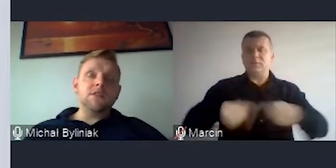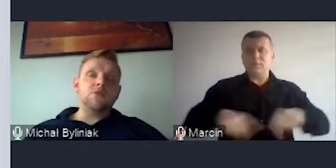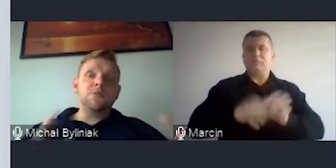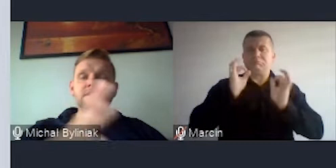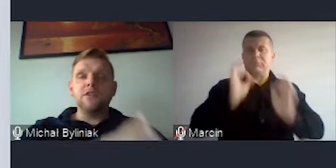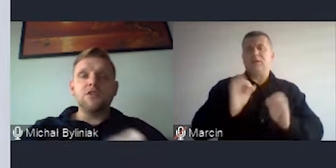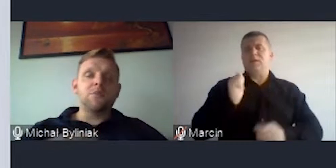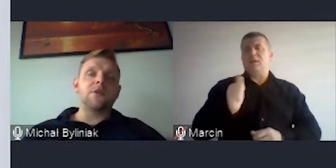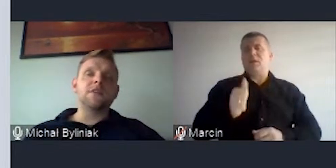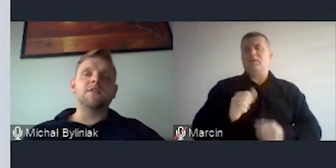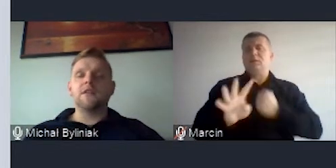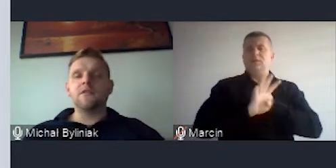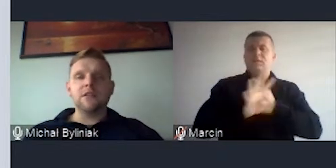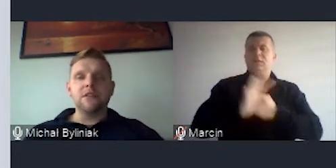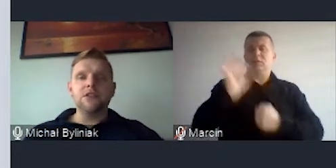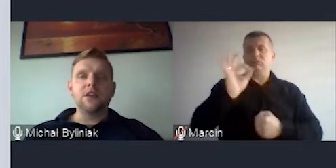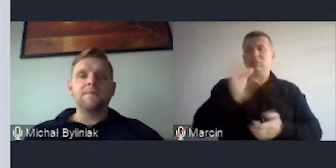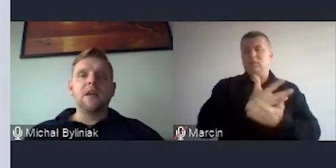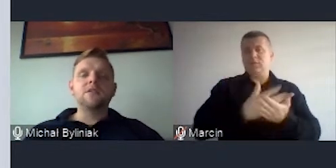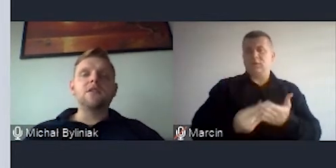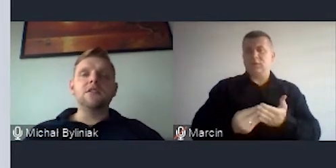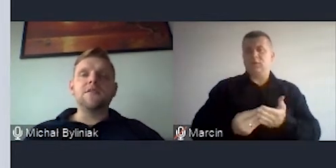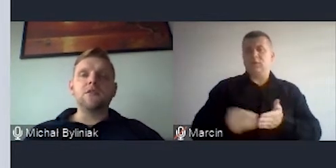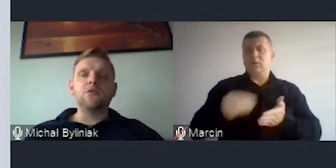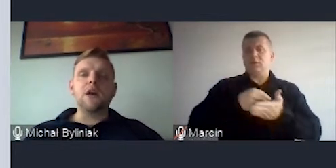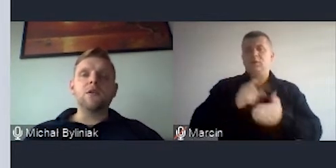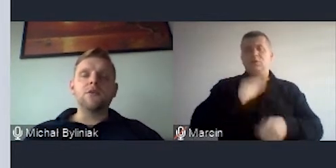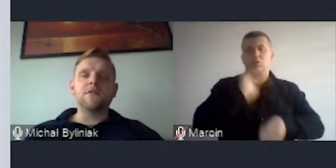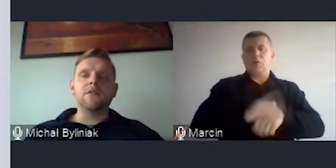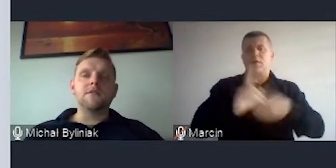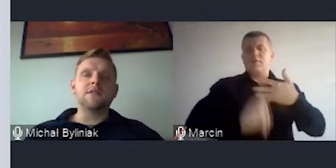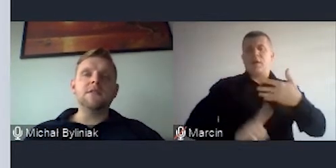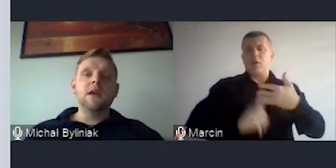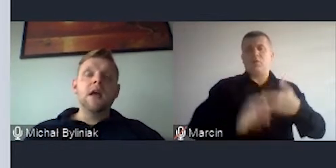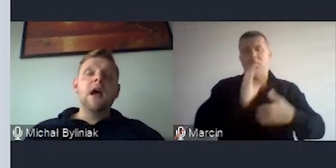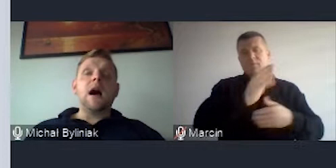czyli załóżmy 90% wynagrodzenie idzie zgodnie z fakturą na rachunek wykonawcy,